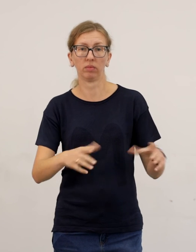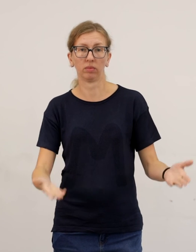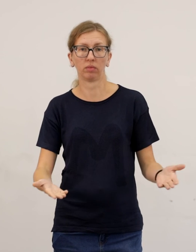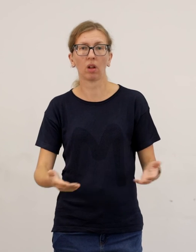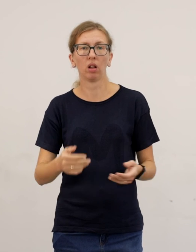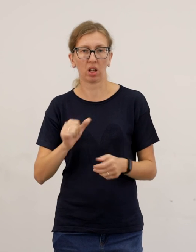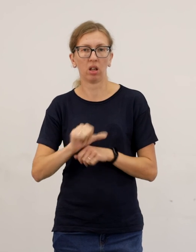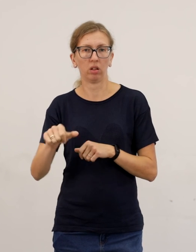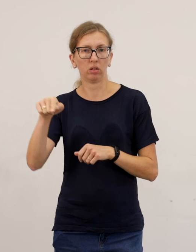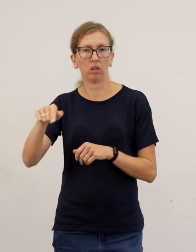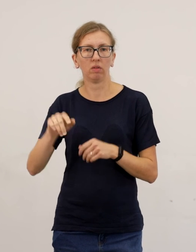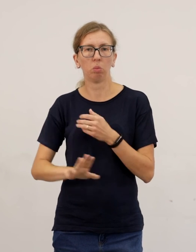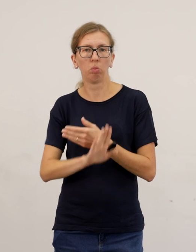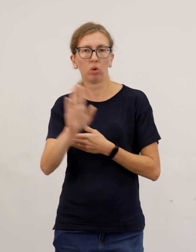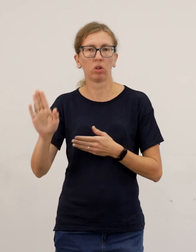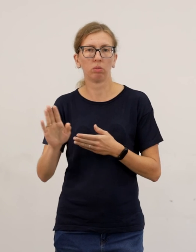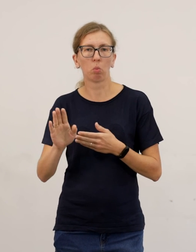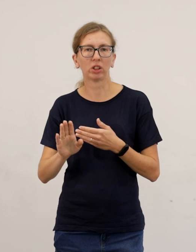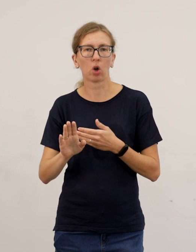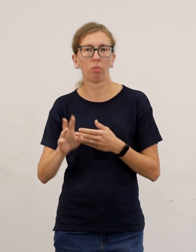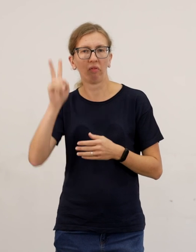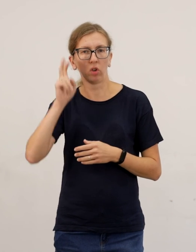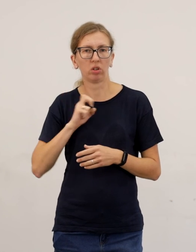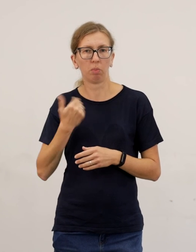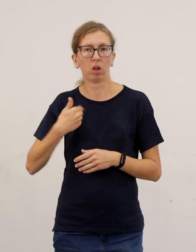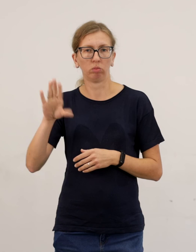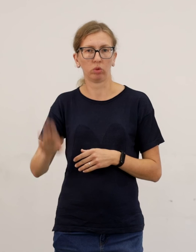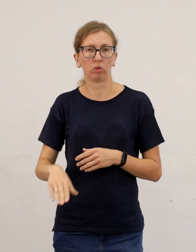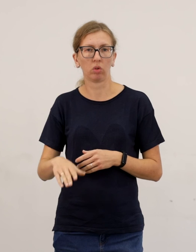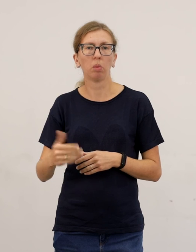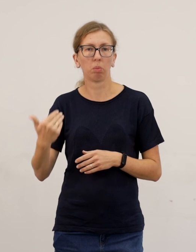znajdował się na wyposażeniu 10. Pułku Ułanów Litewskich.